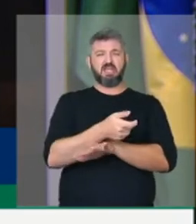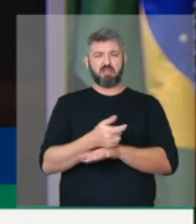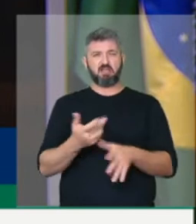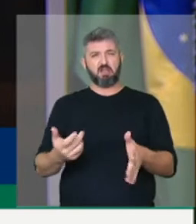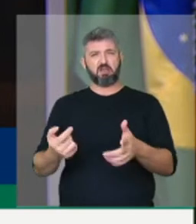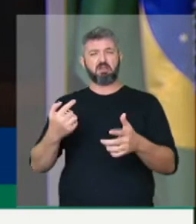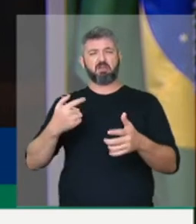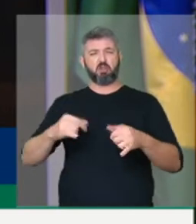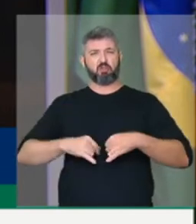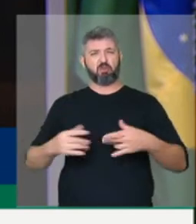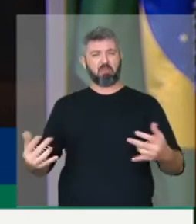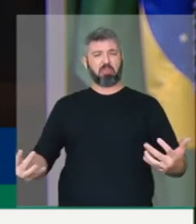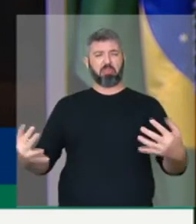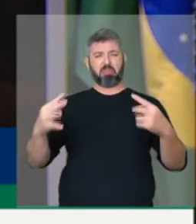NEWS. VAMOS AGUARDAR A JUSTIÇ A, ANALISAR OS FATOS PARA